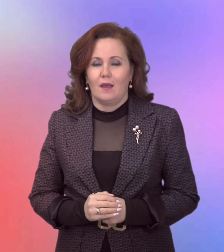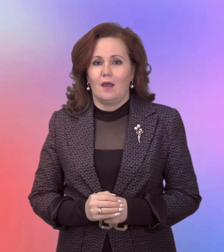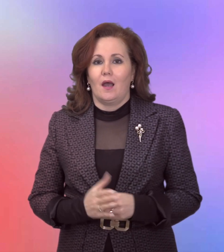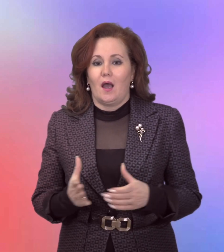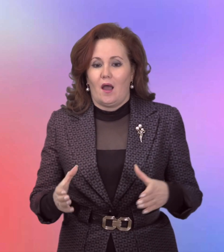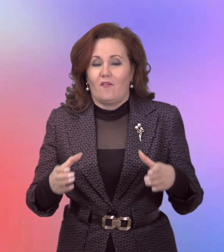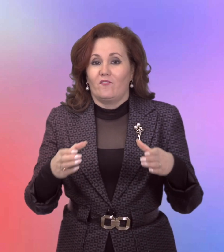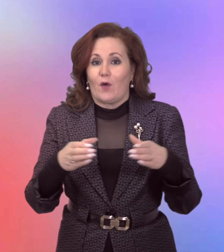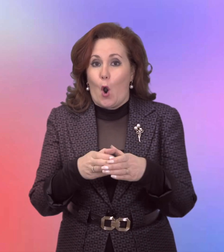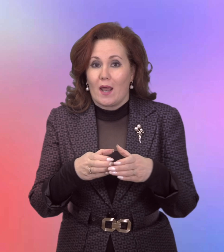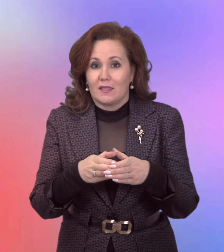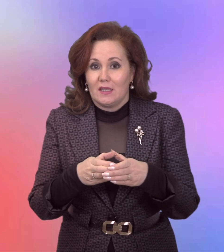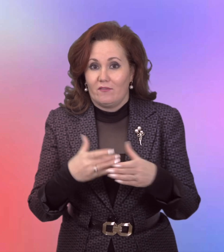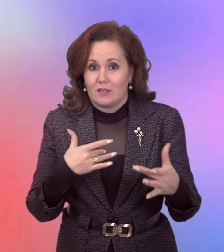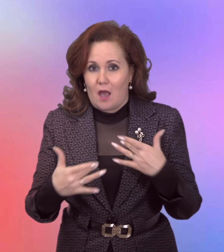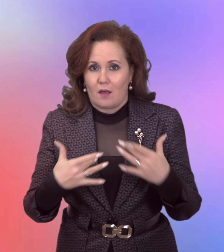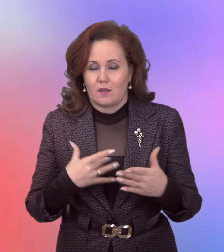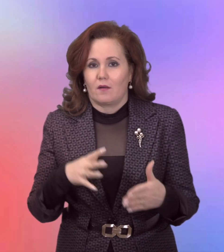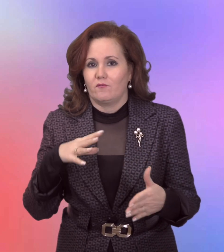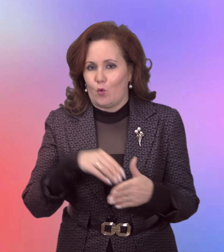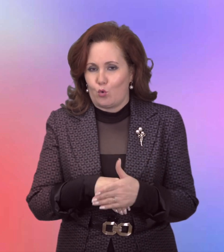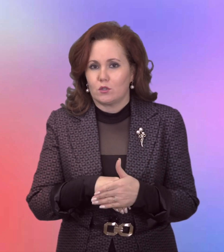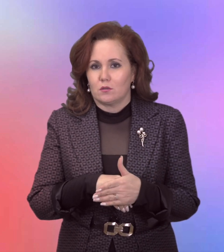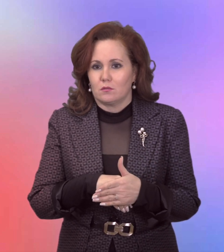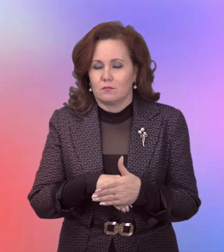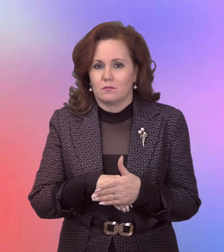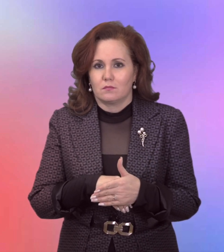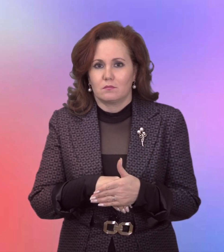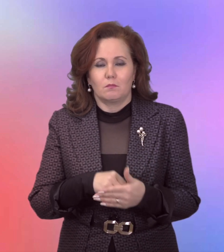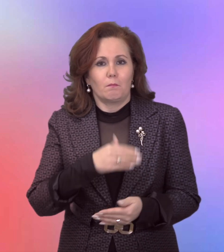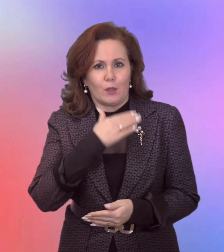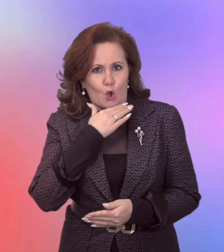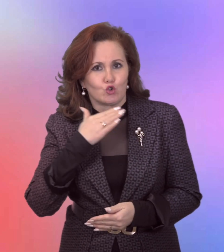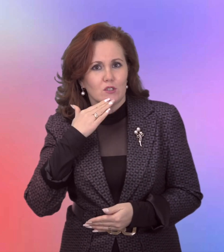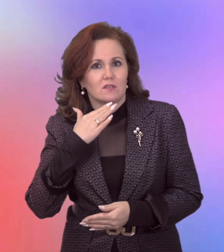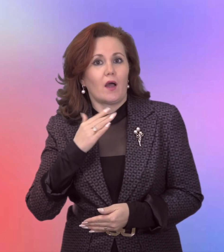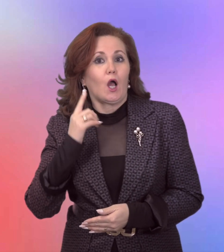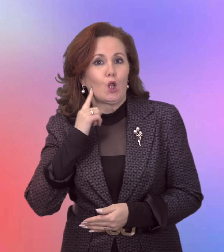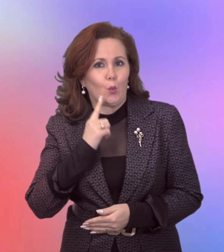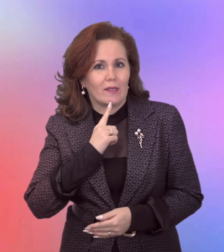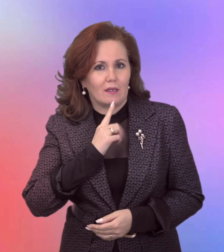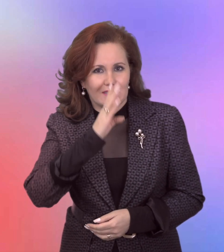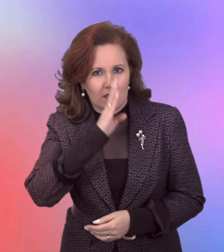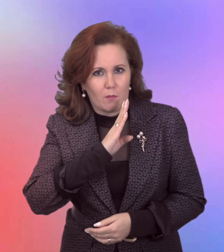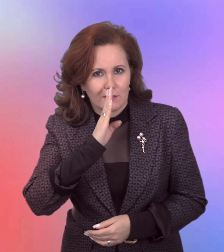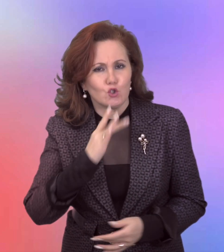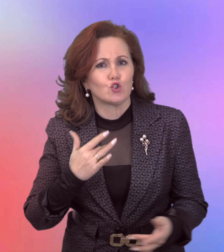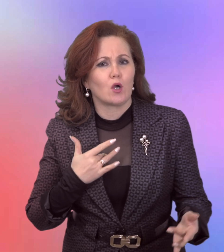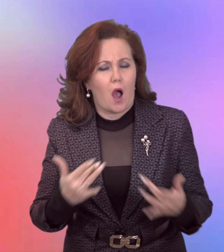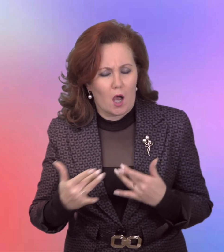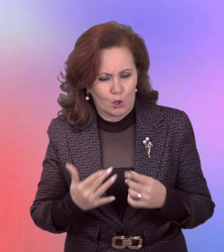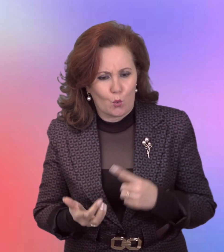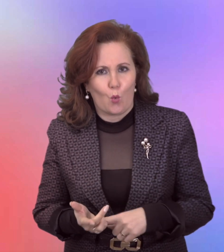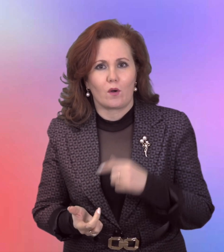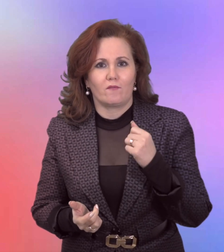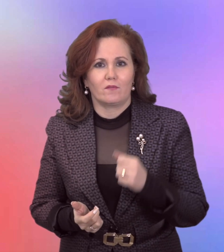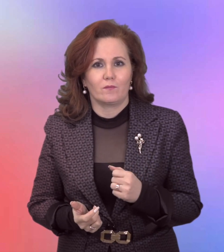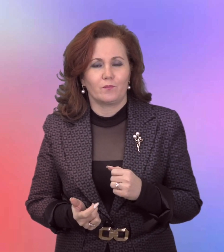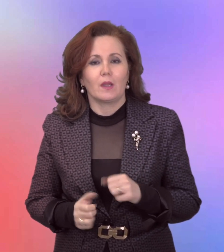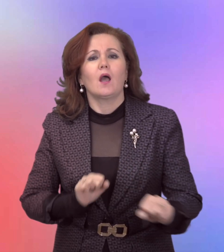в коллектив входят множествот глухих и слабослышащих актеров,